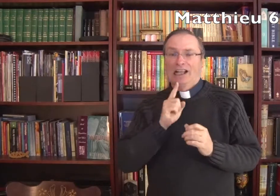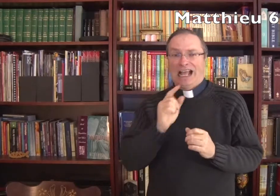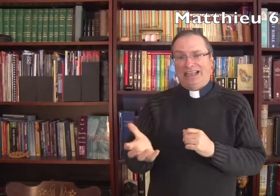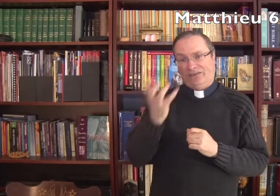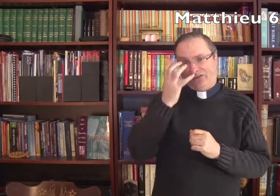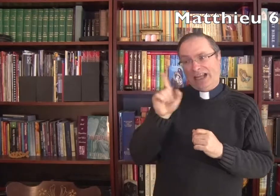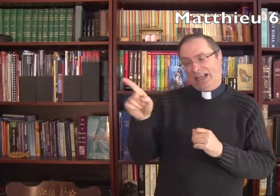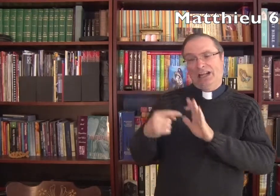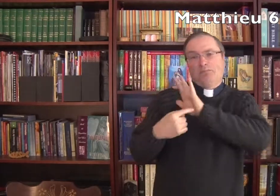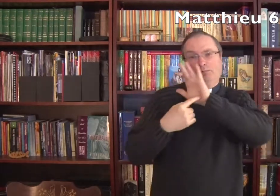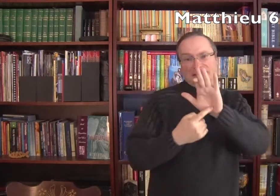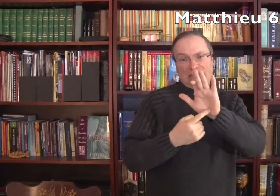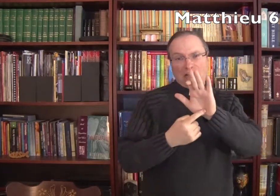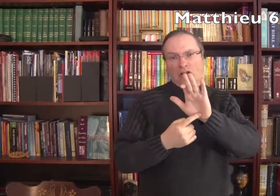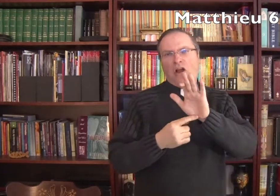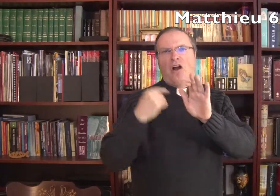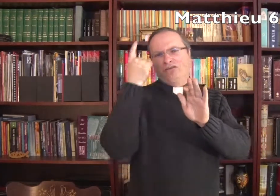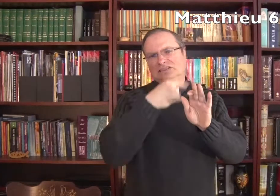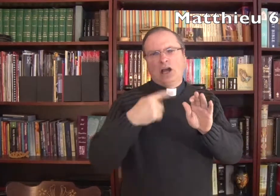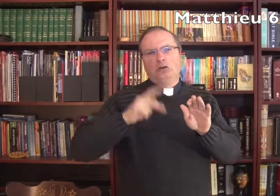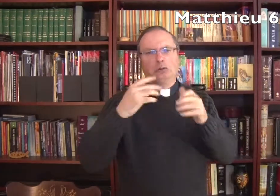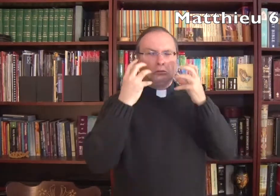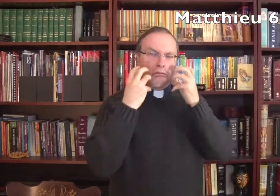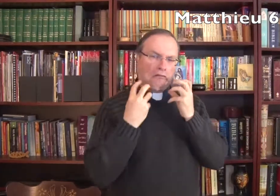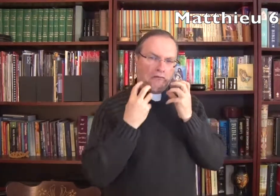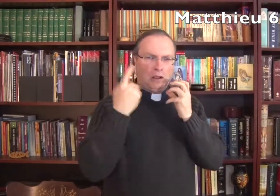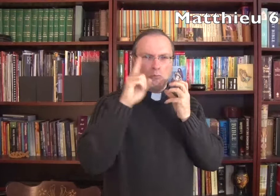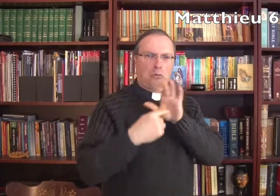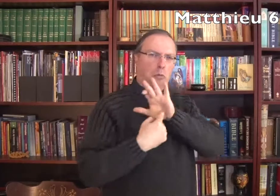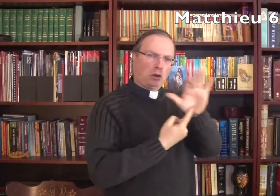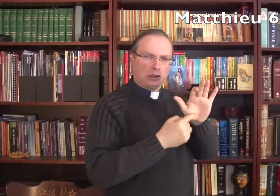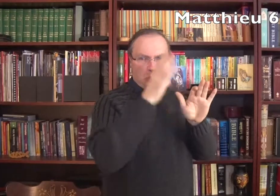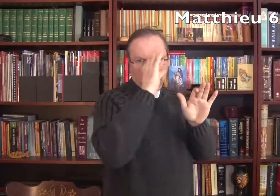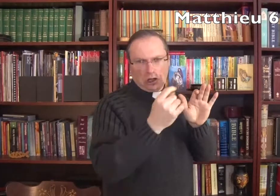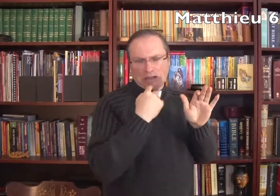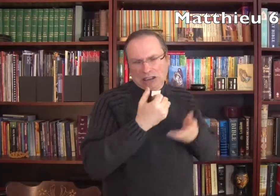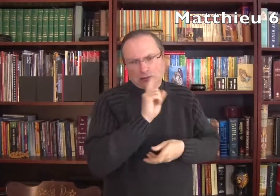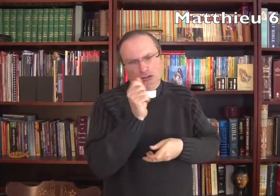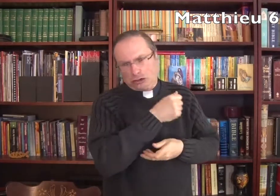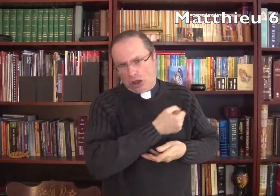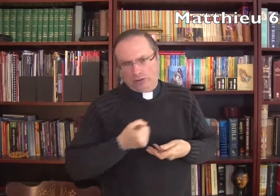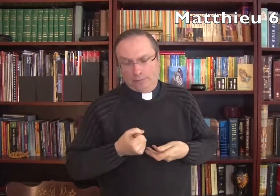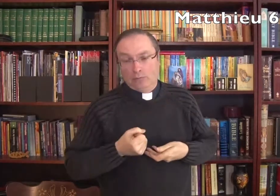En effet, ils présentent un visage tout défait pour montrer aux hommes qu’ils jeûnent.